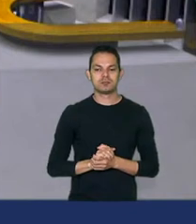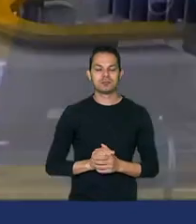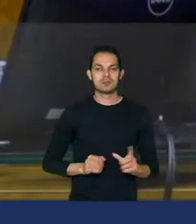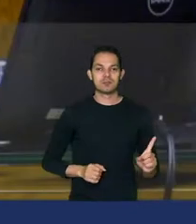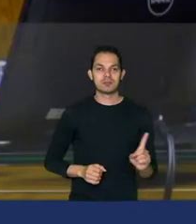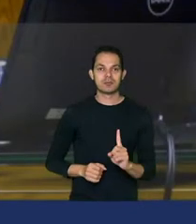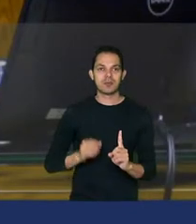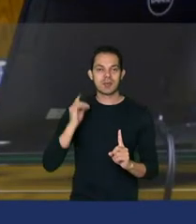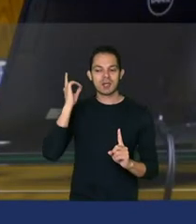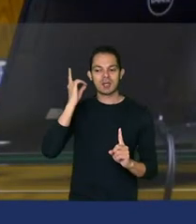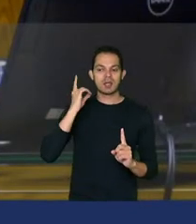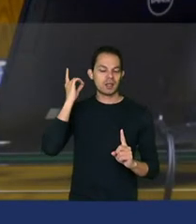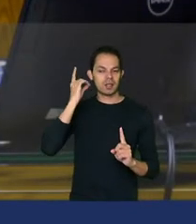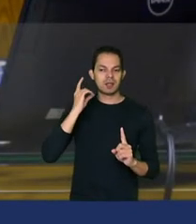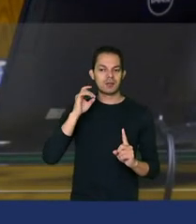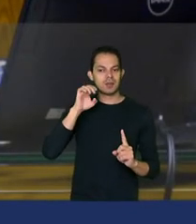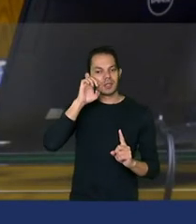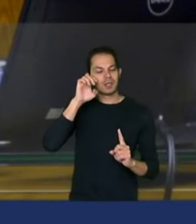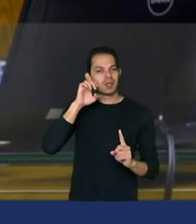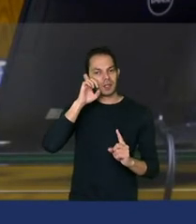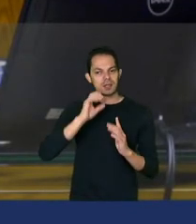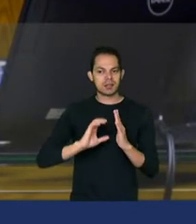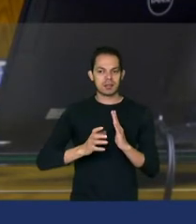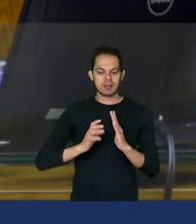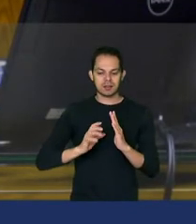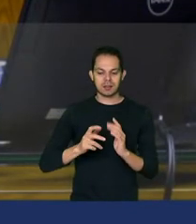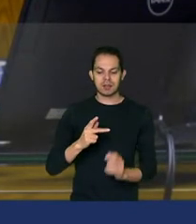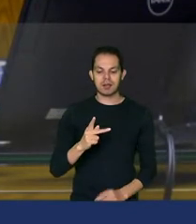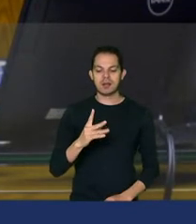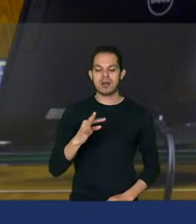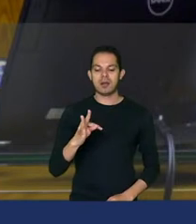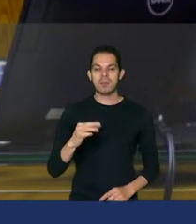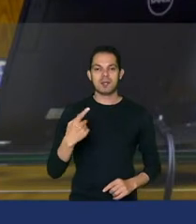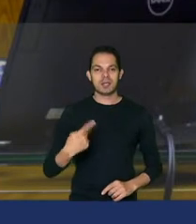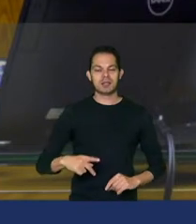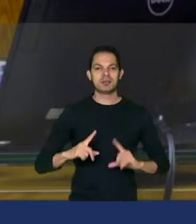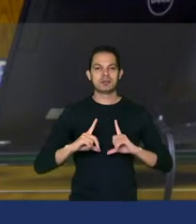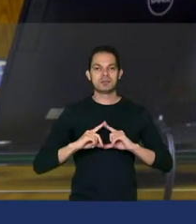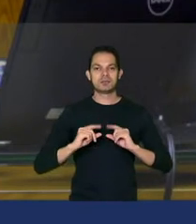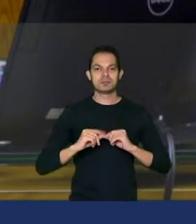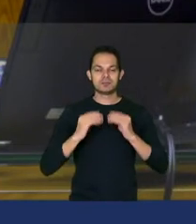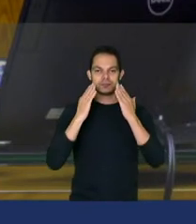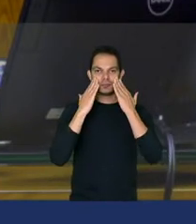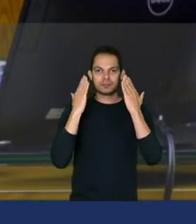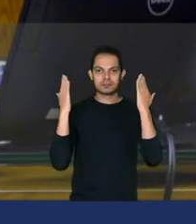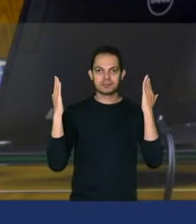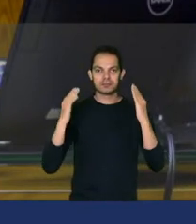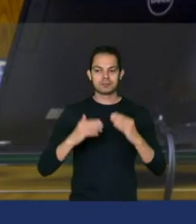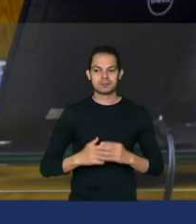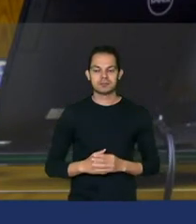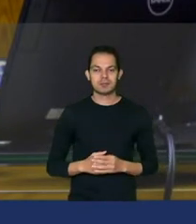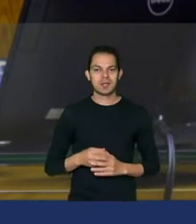INFOLEG NA CÂMARA DOS DEPUTADOS. [PRESIDENTE]: AGORA DEPUTADA ÉRRIKA KOKAY DO PRESIDENTE DO DISTRITO